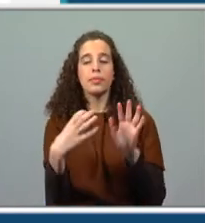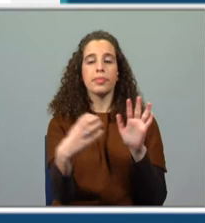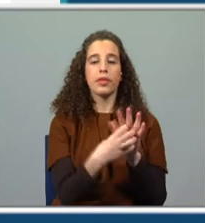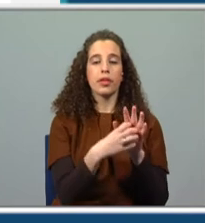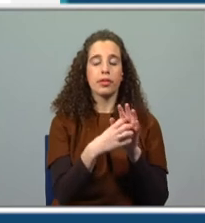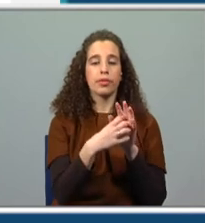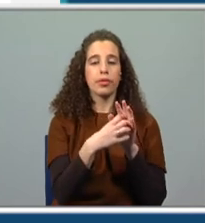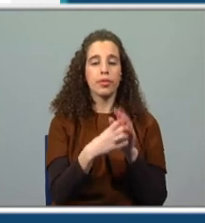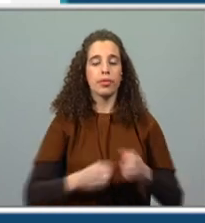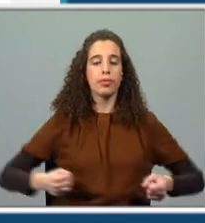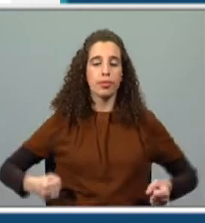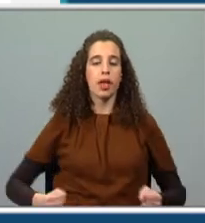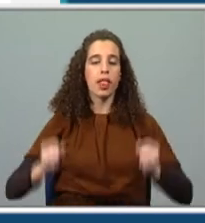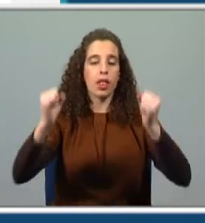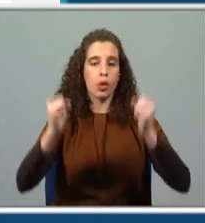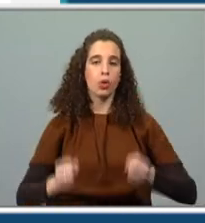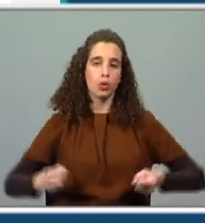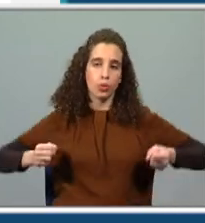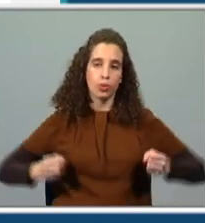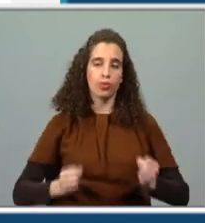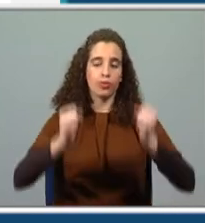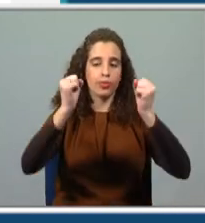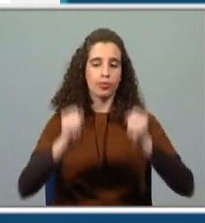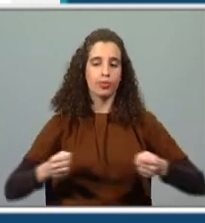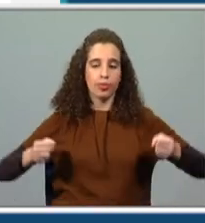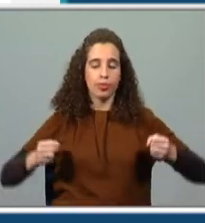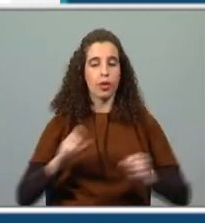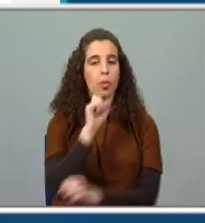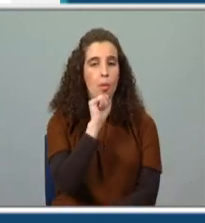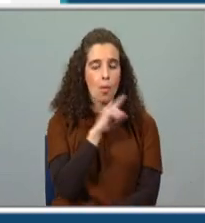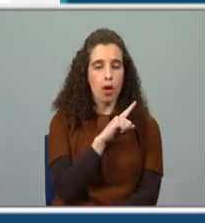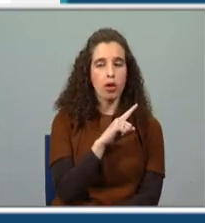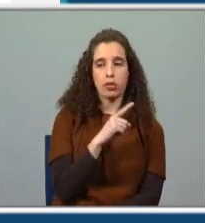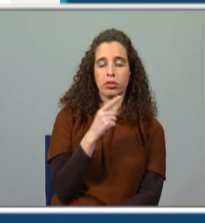tínhamos um balões podia pode estar por exemplo num parque 我們有一個氣球例如在公園裡